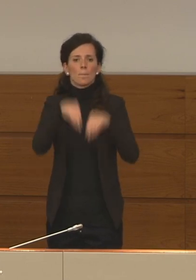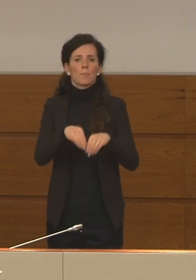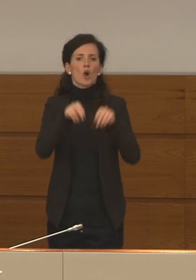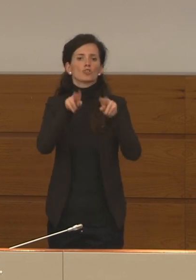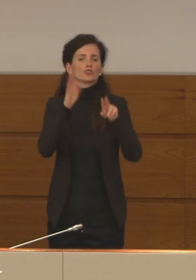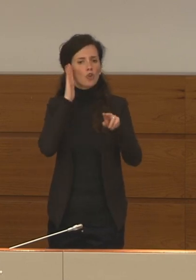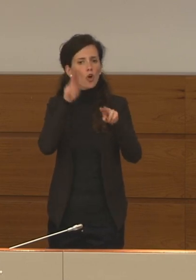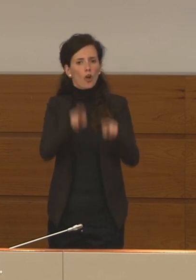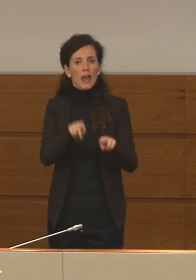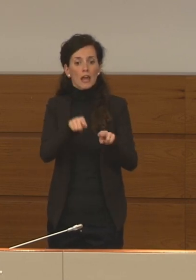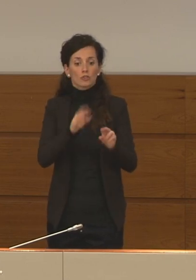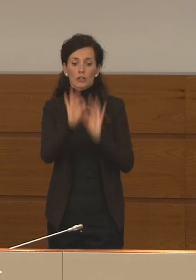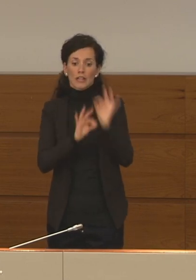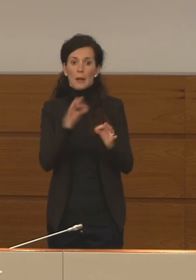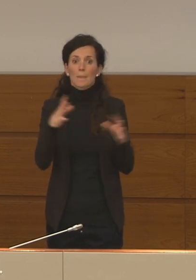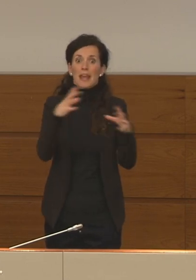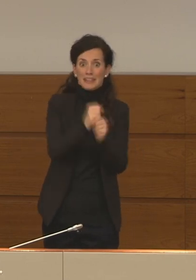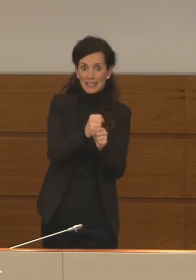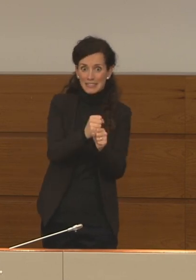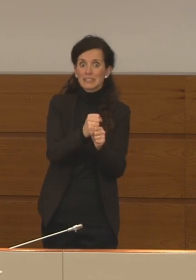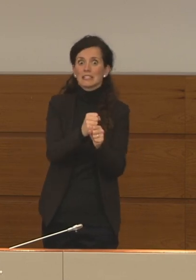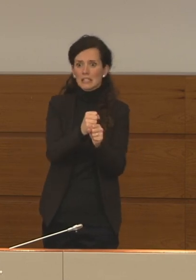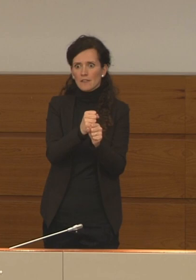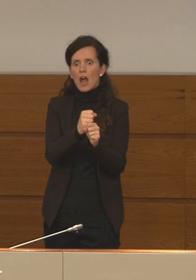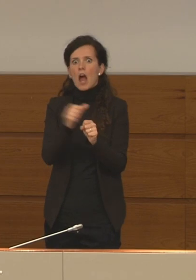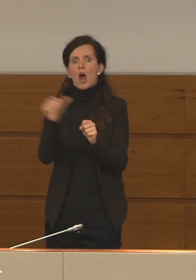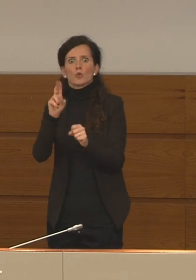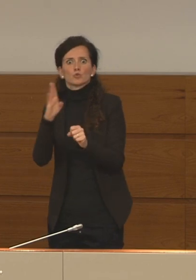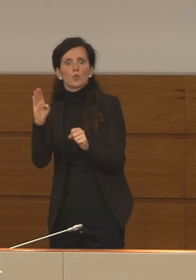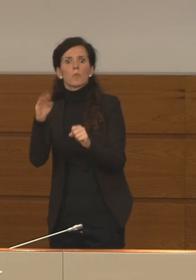intensiva e subintensiva, per quanto riguarda noi della protezione